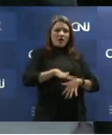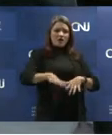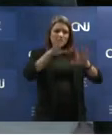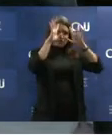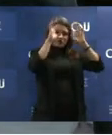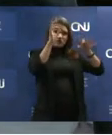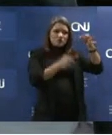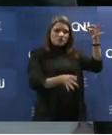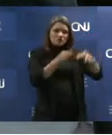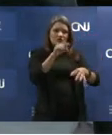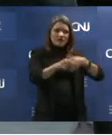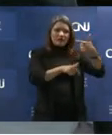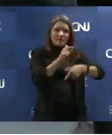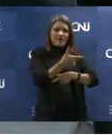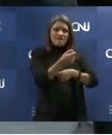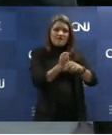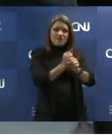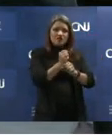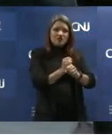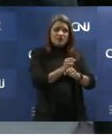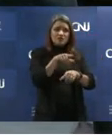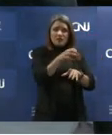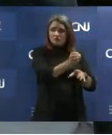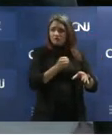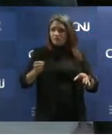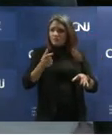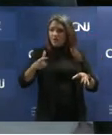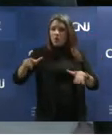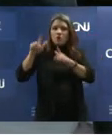para desempenhar as funções em outra unidade, caracteriza a